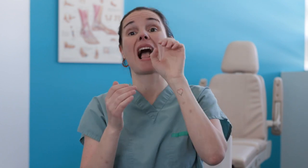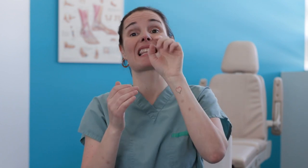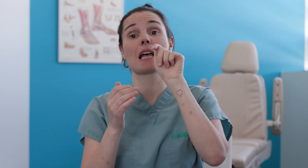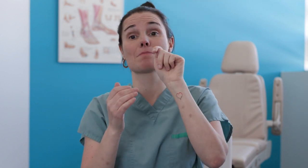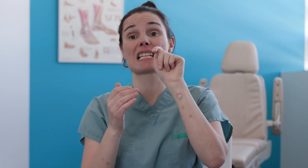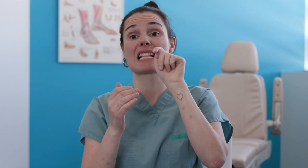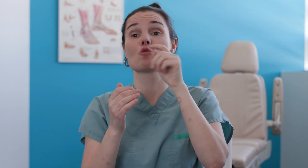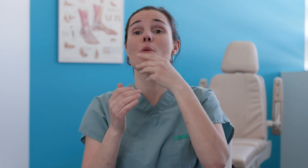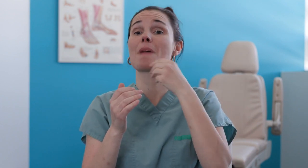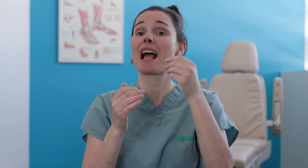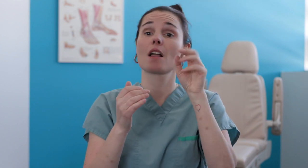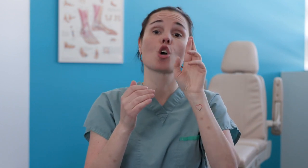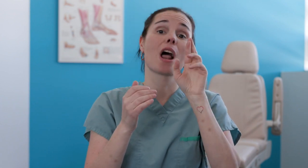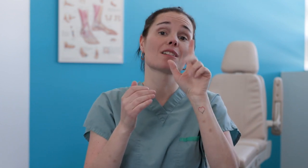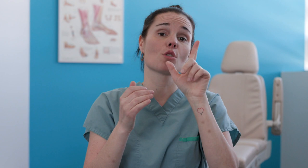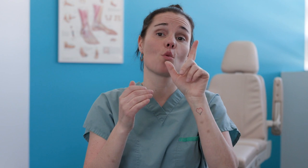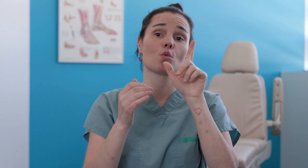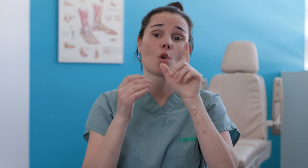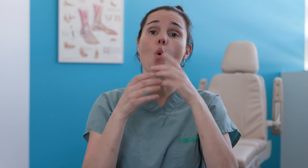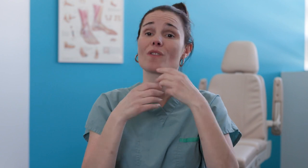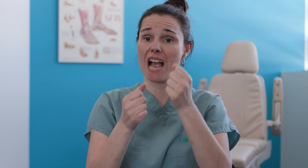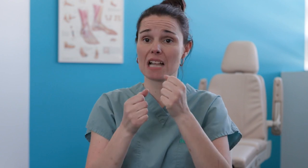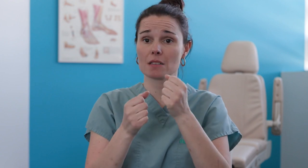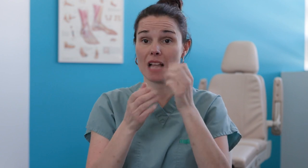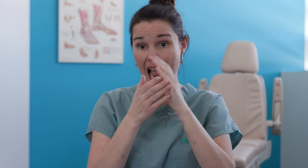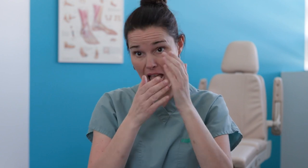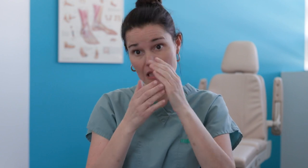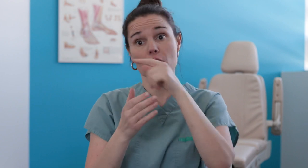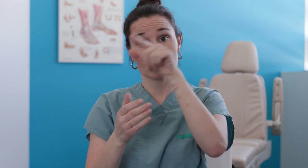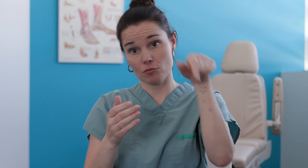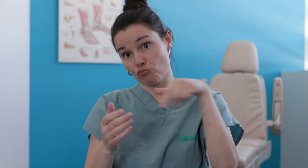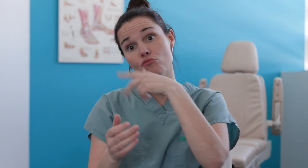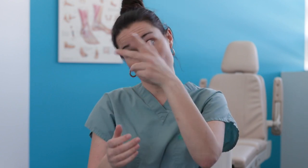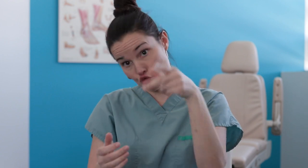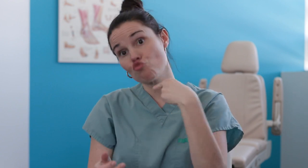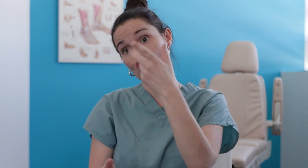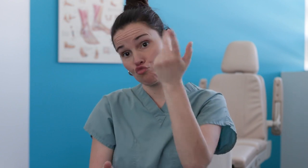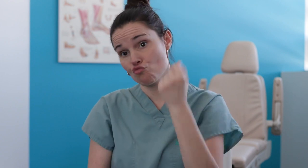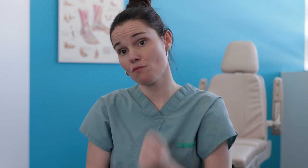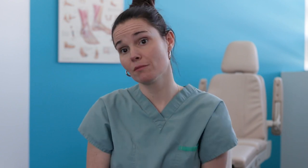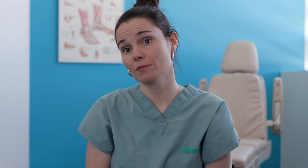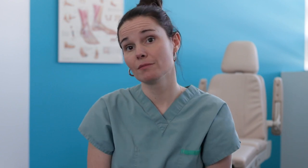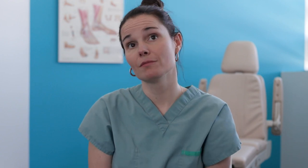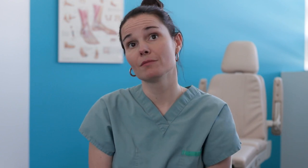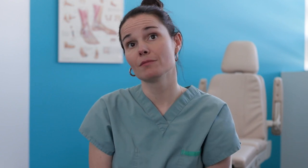et aussi pour établir une belle relation de confiance entre nous.